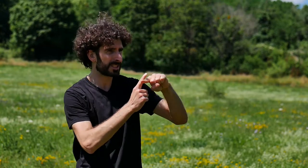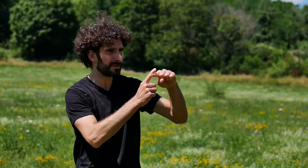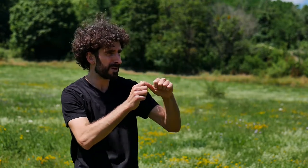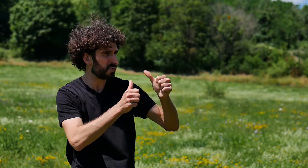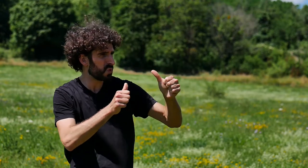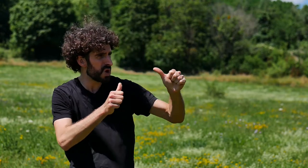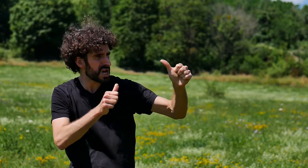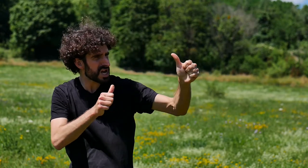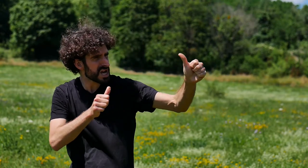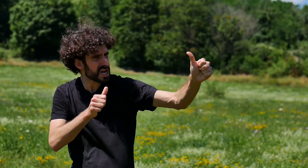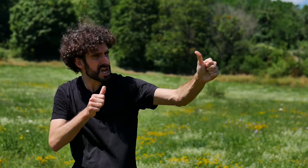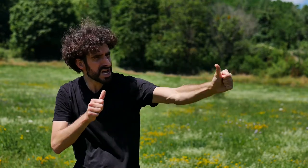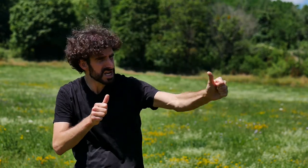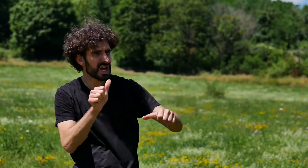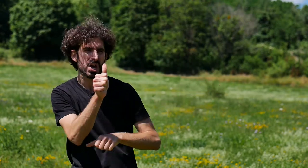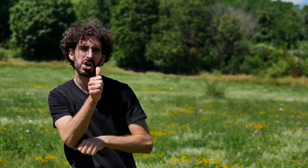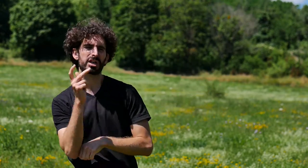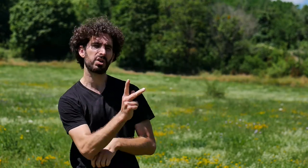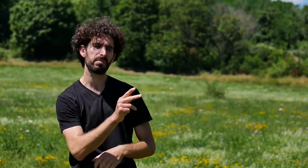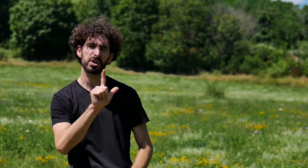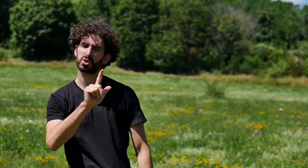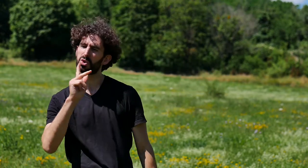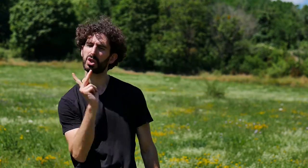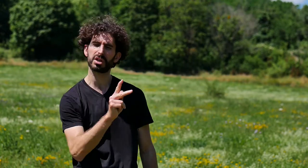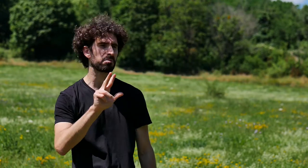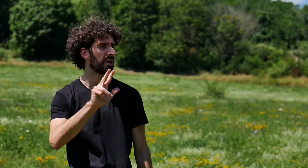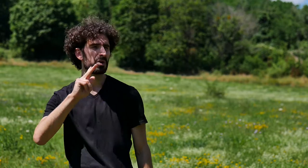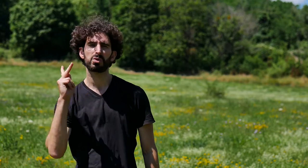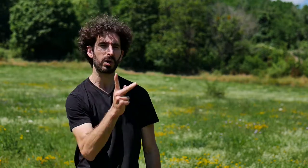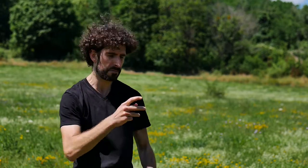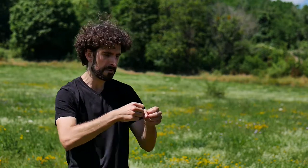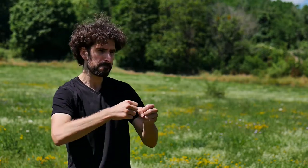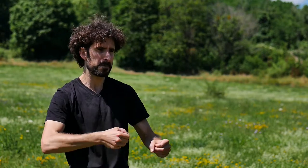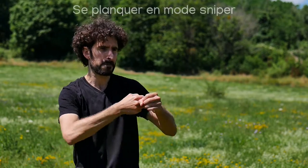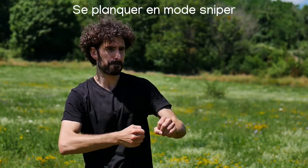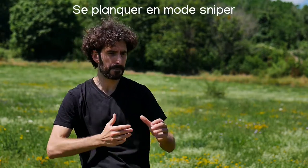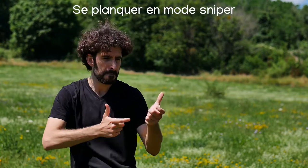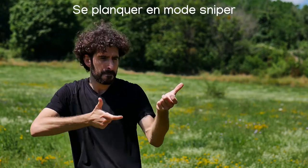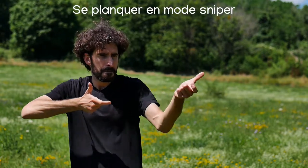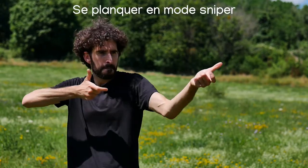La cible est loin, à 1 km, 2 km, 3 km. * Trépied déployé *